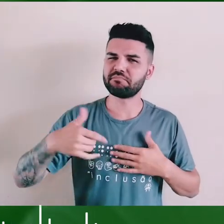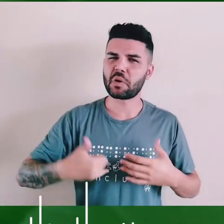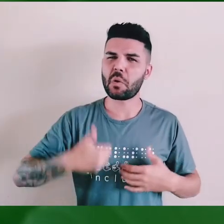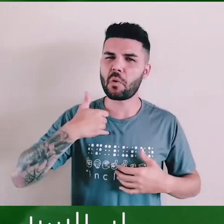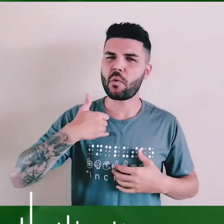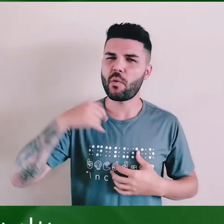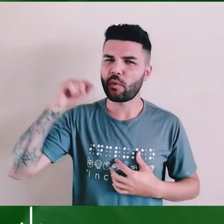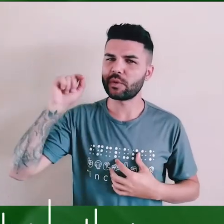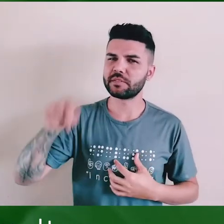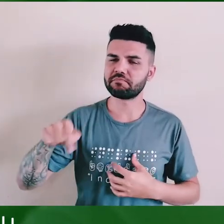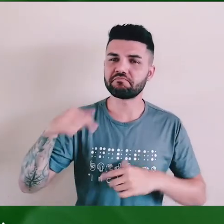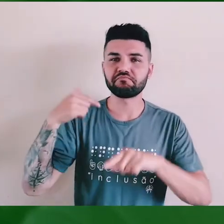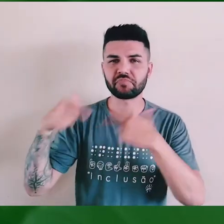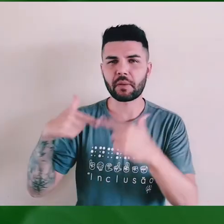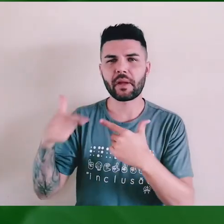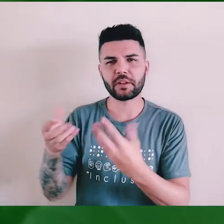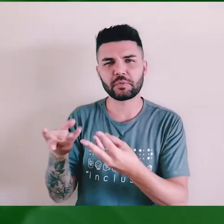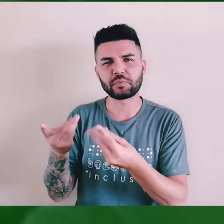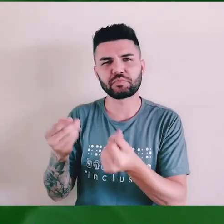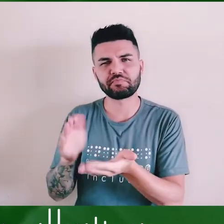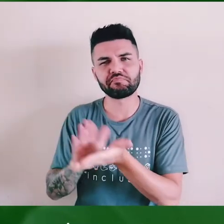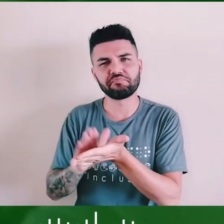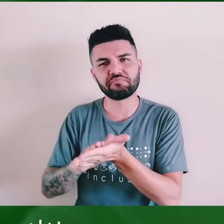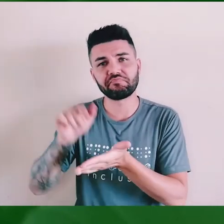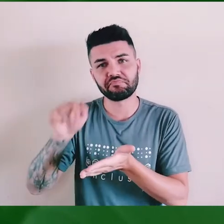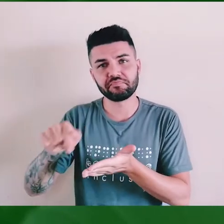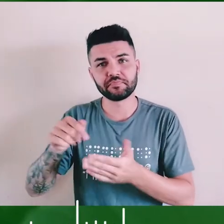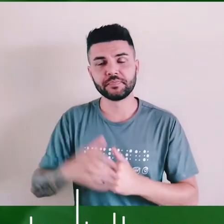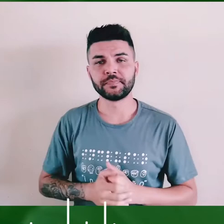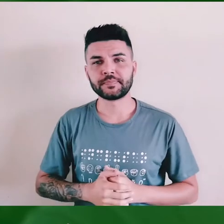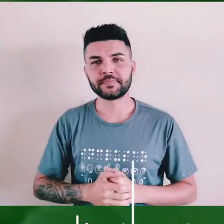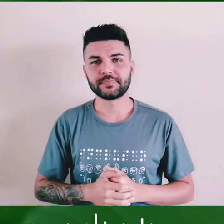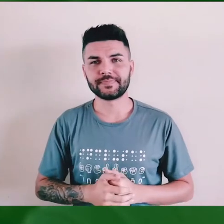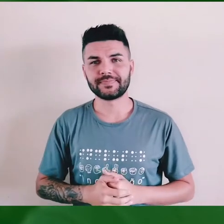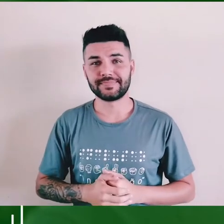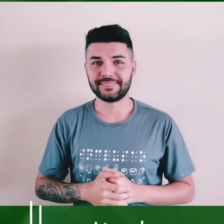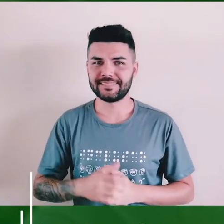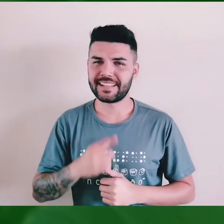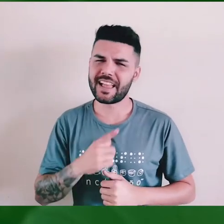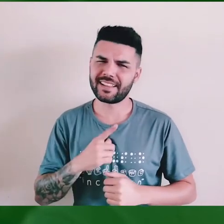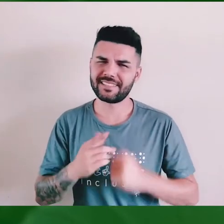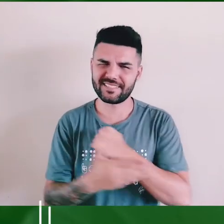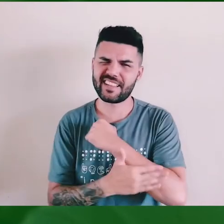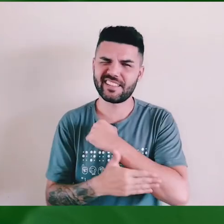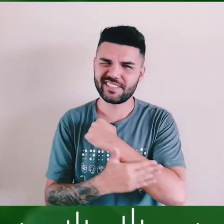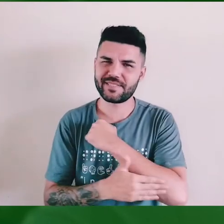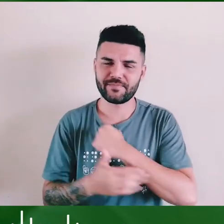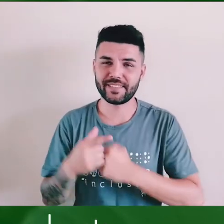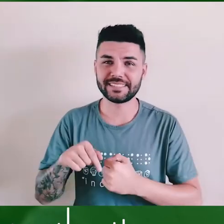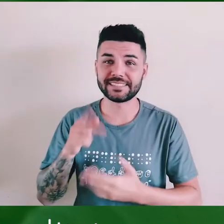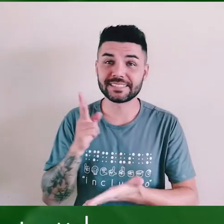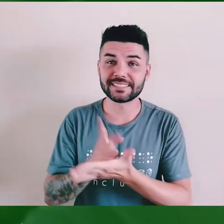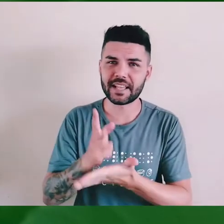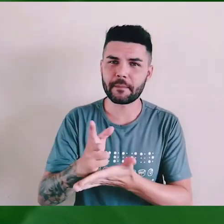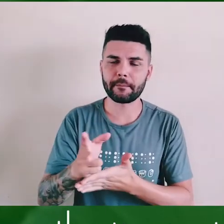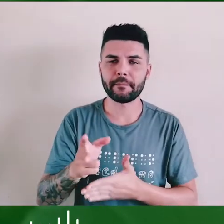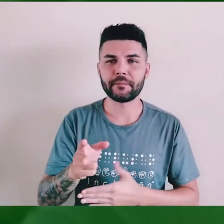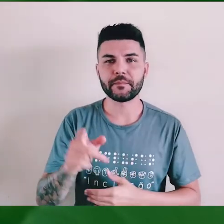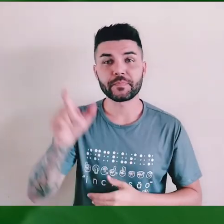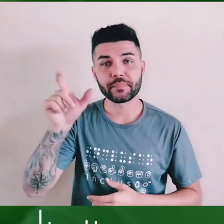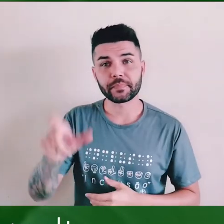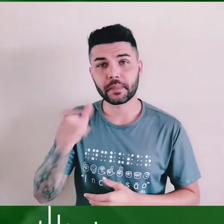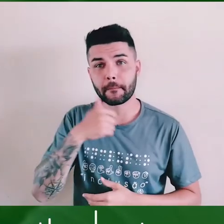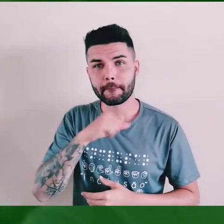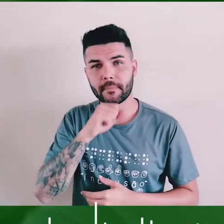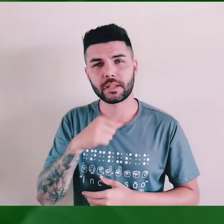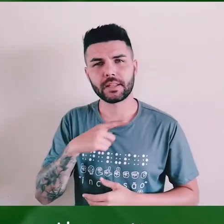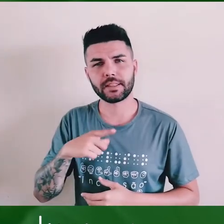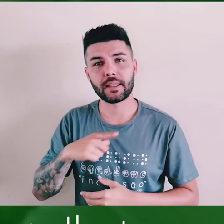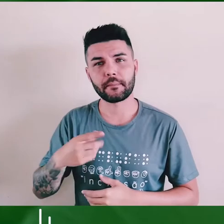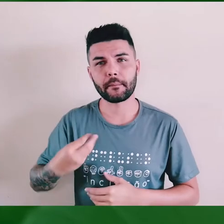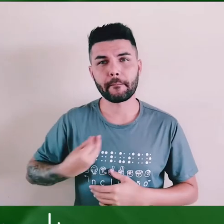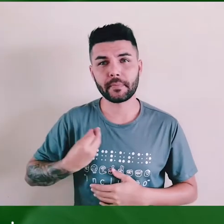olha que trabalho brilhante? Pedro: Cara, ciúmes sempre. Ela fez agora a série Todas